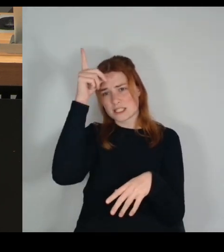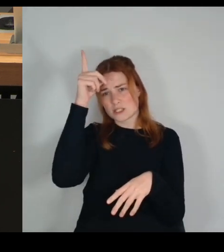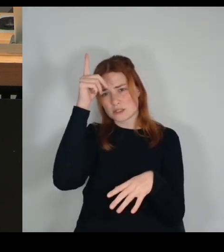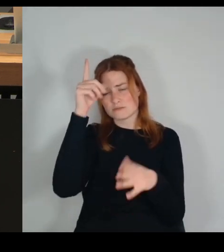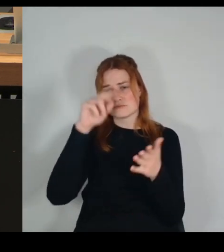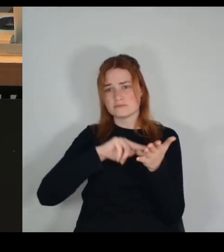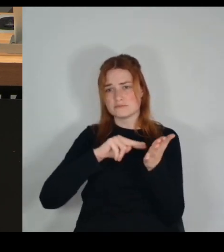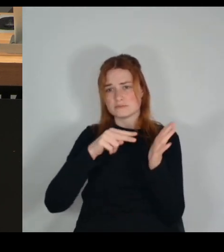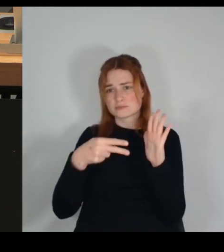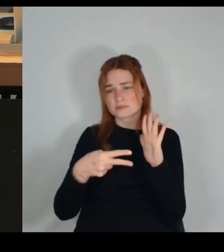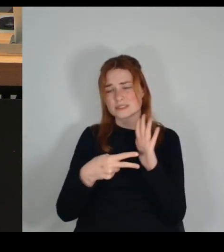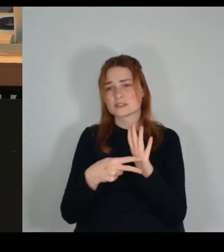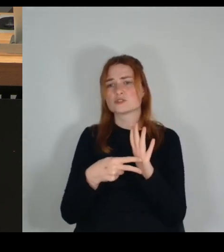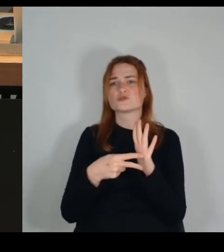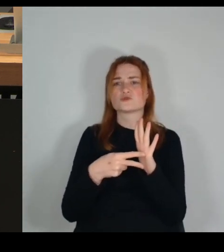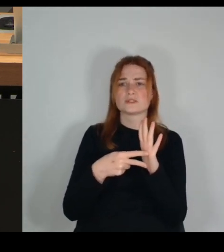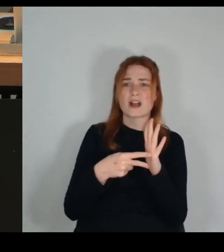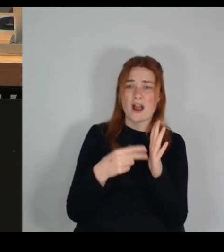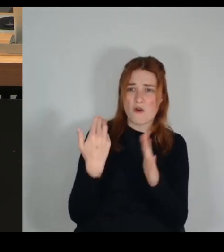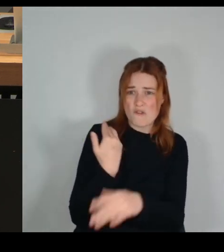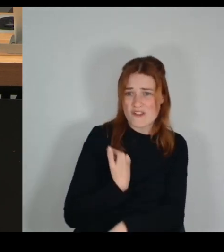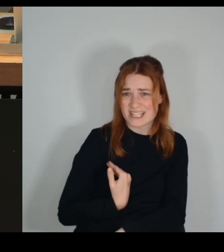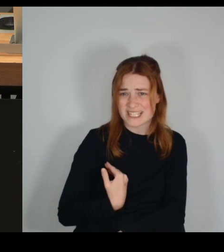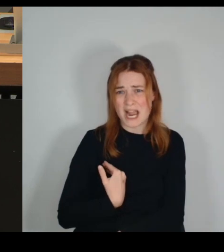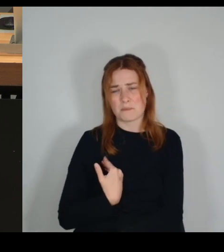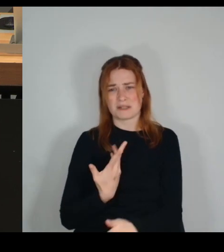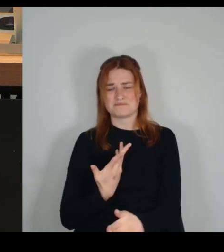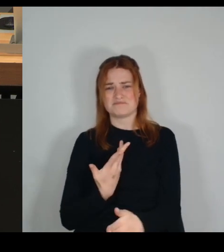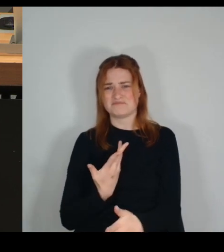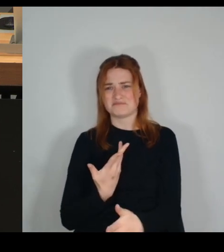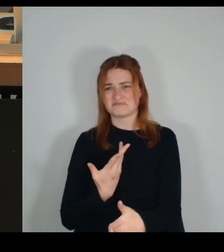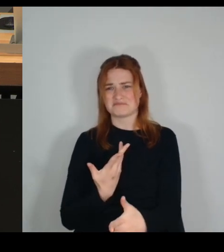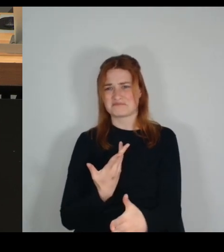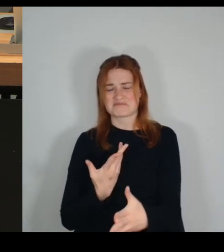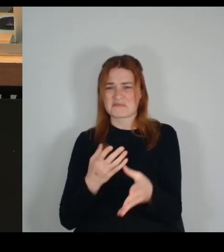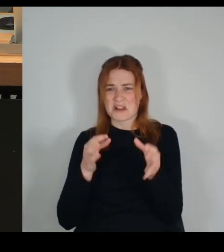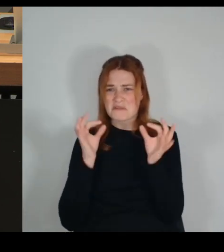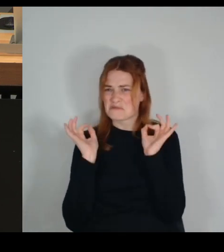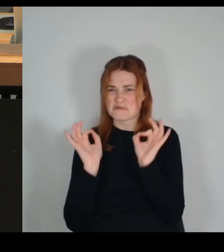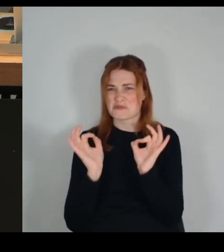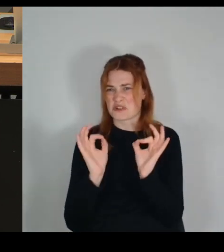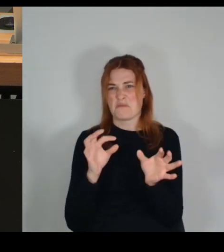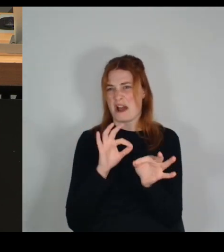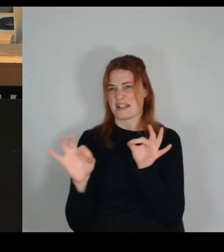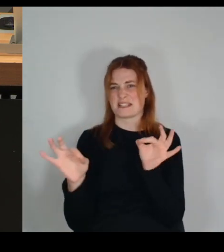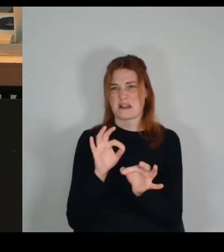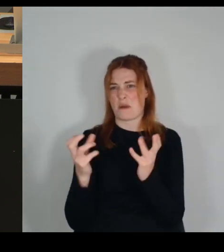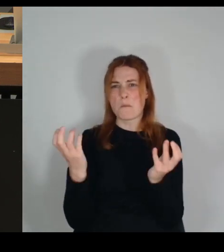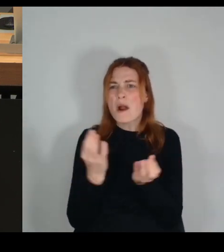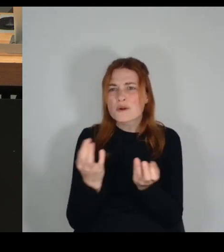Mehr noch in einem Die Schleierfahndung ist in einem Metropolenraum sicherheitspolitisch eher kontraproduktiv